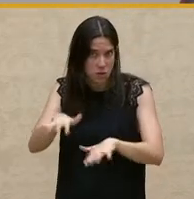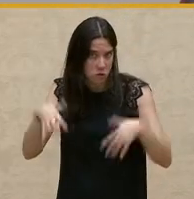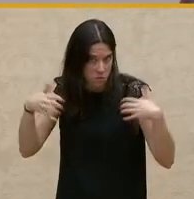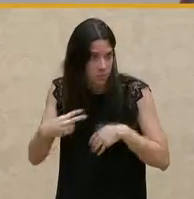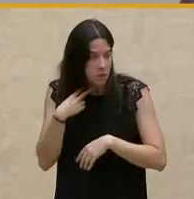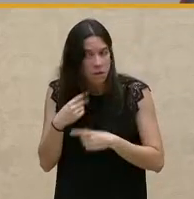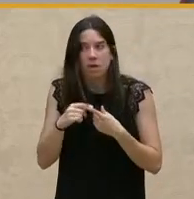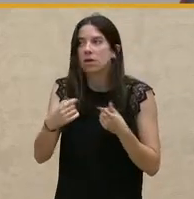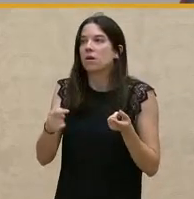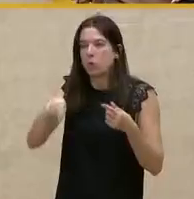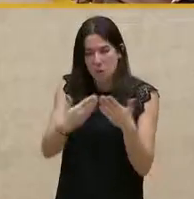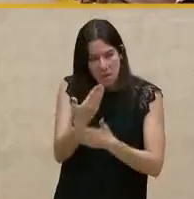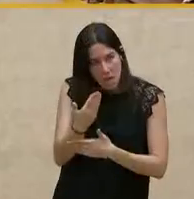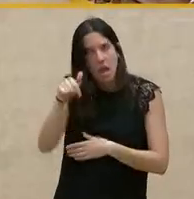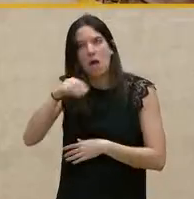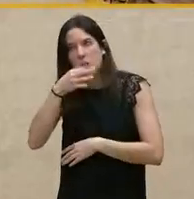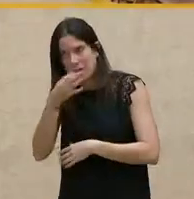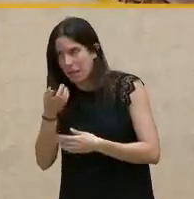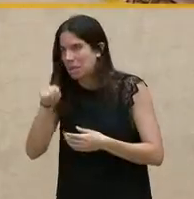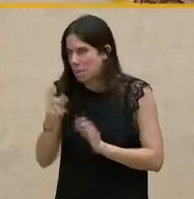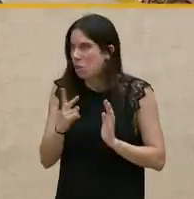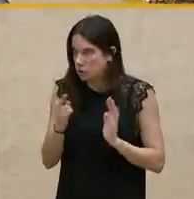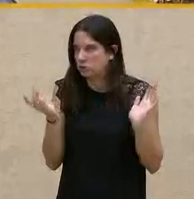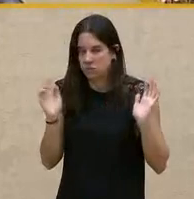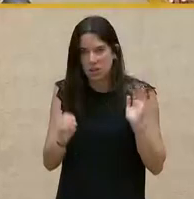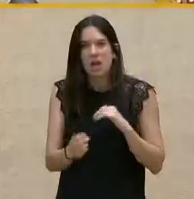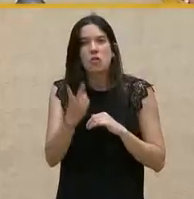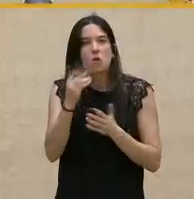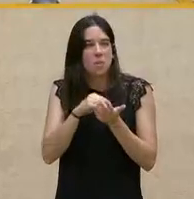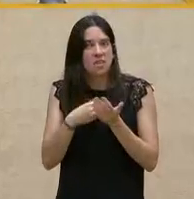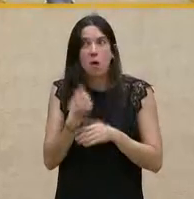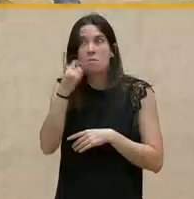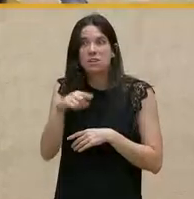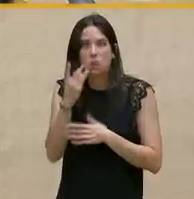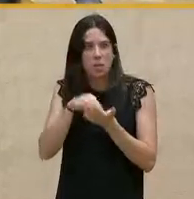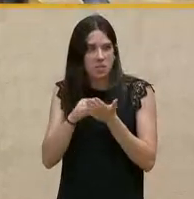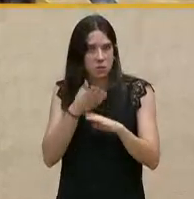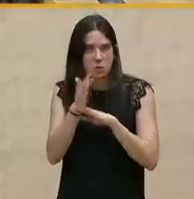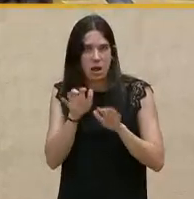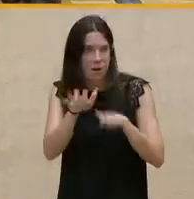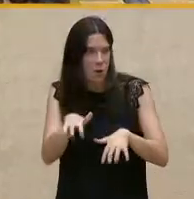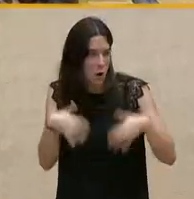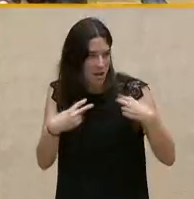el Congreso, segunda vez en un mes que estamos en el Congreso, más cerca no los podemos tener, sino